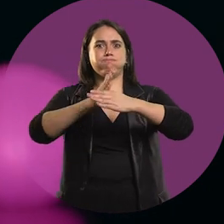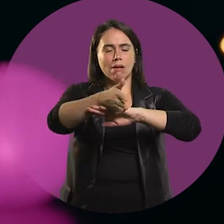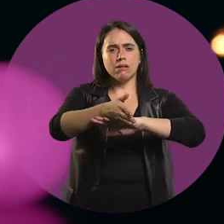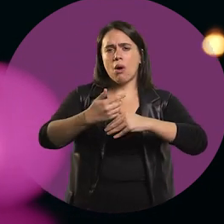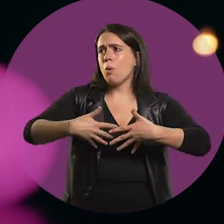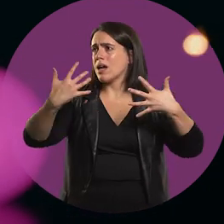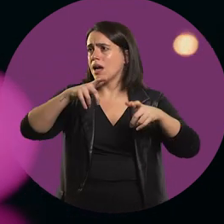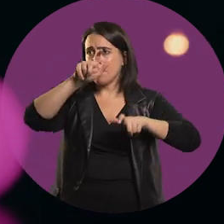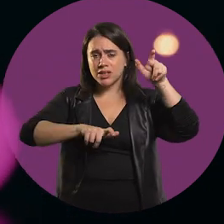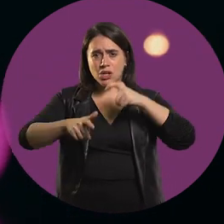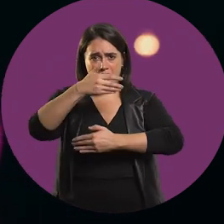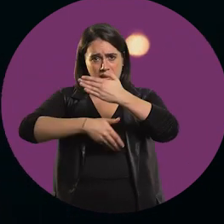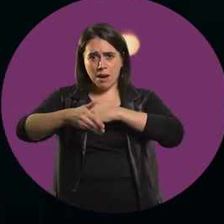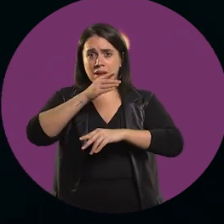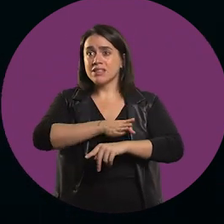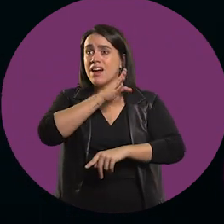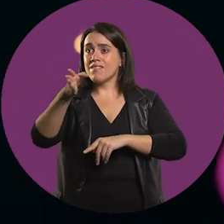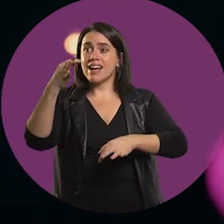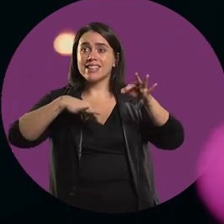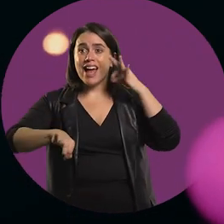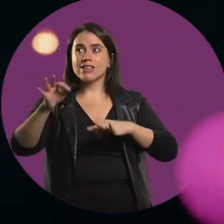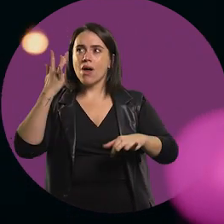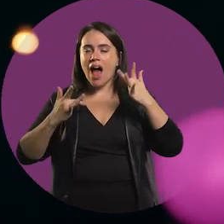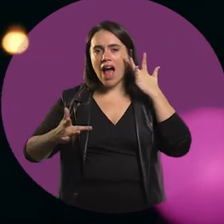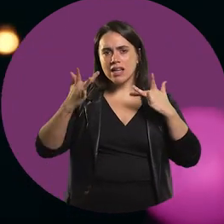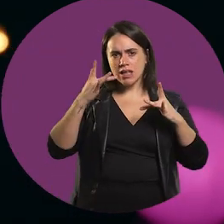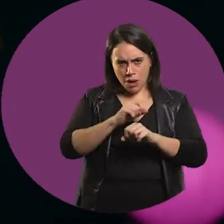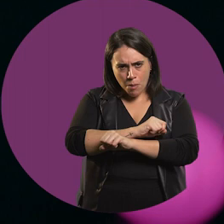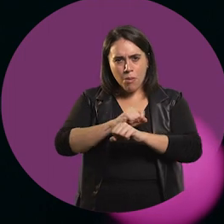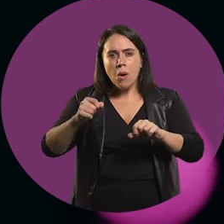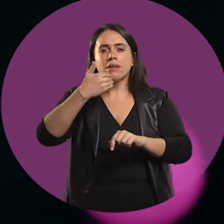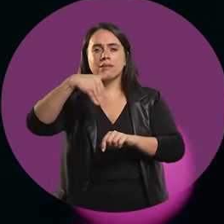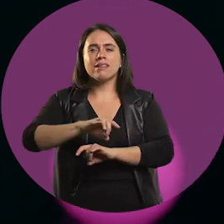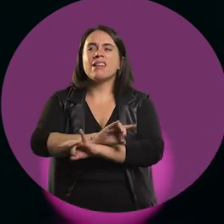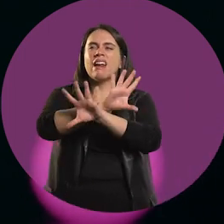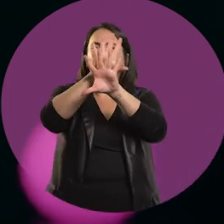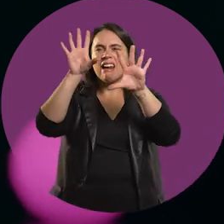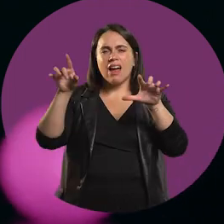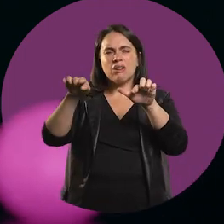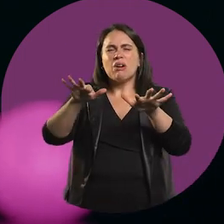es importante que cualquier persona que vaya a ver una obra de arte tenga la posibilidad de